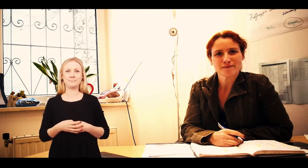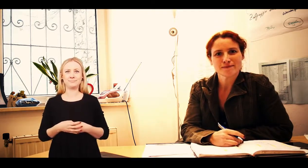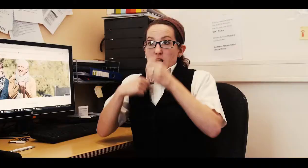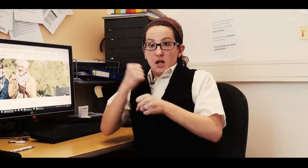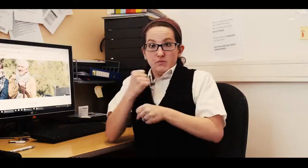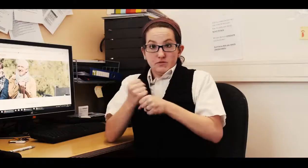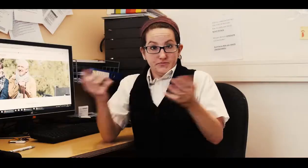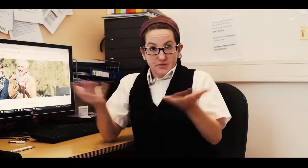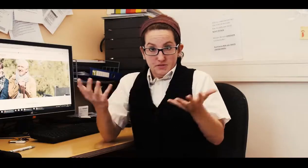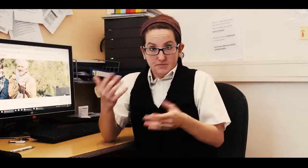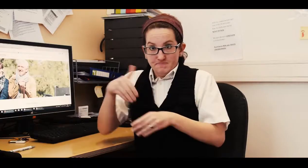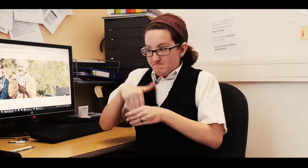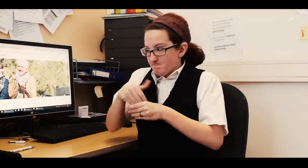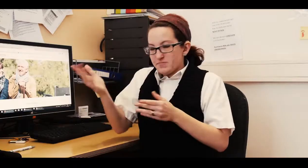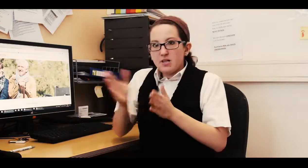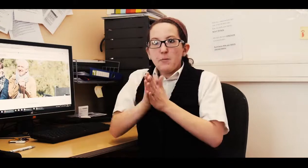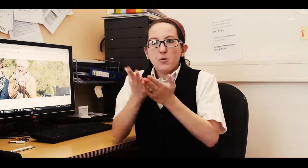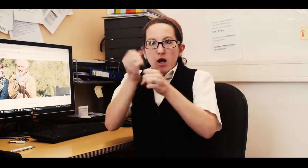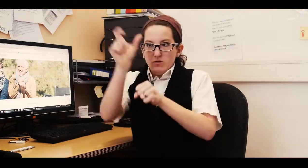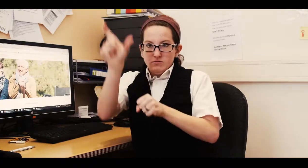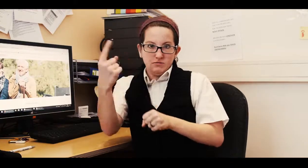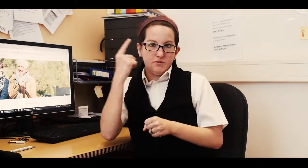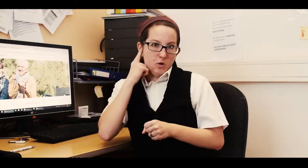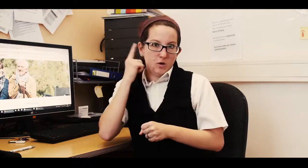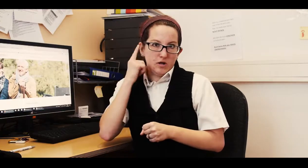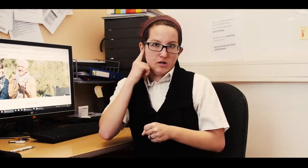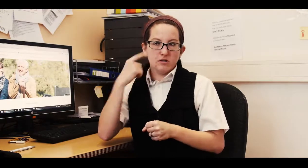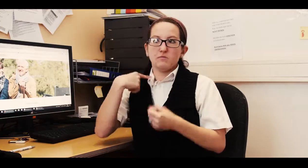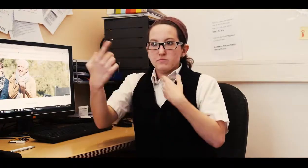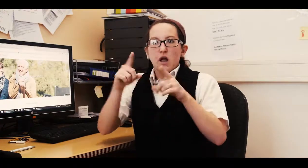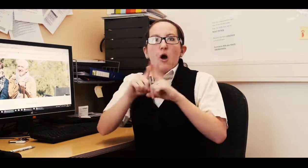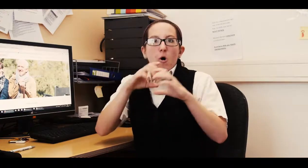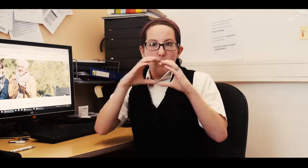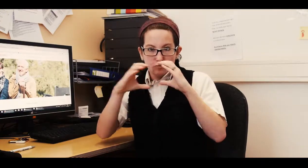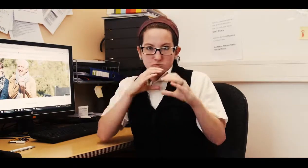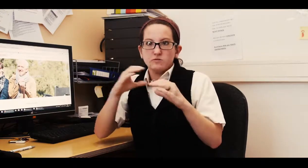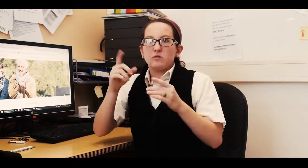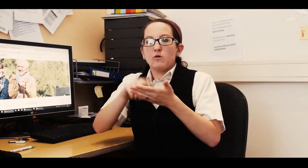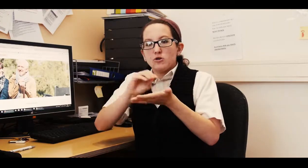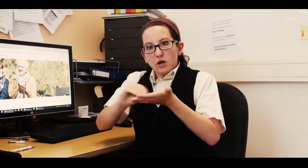In meiner Arbeit tausche ich mich viel mit unserer hörenden Buchhalterin aus, wir kommunizieren viel miteinander,